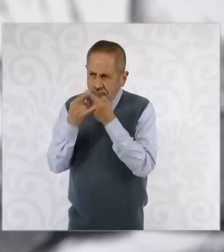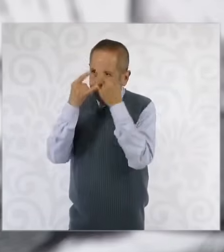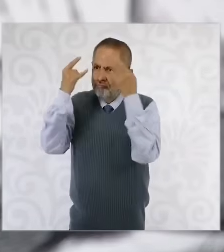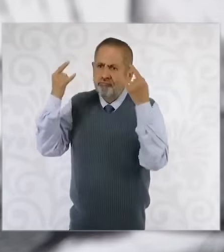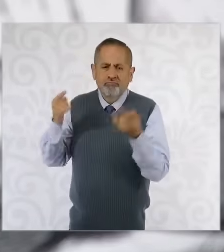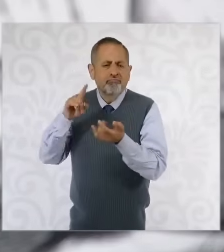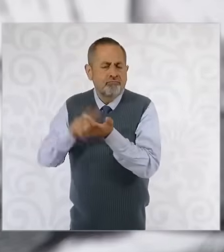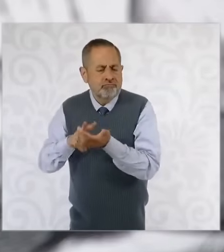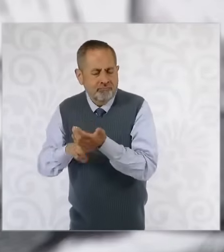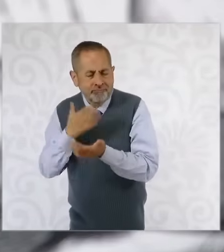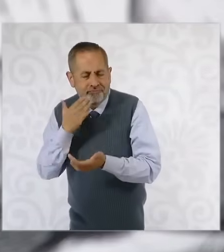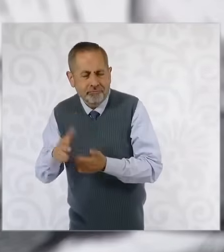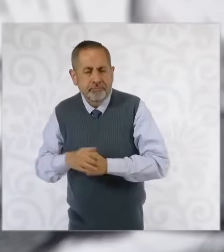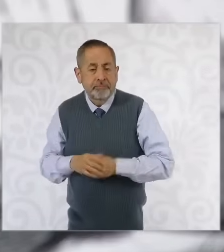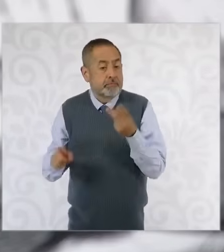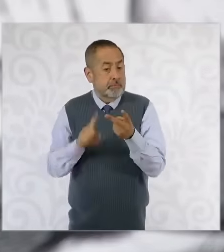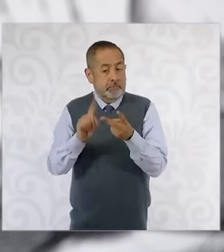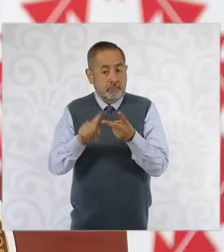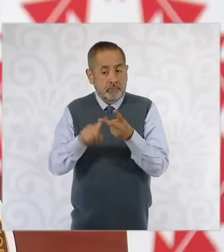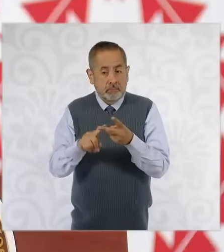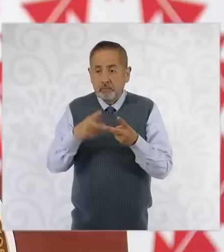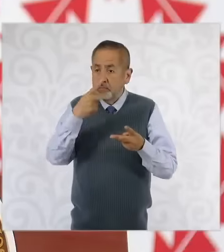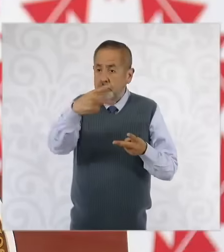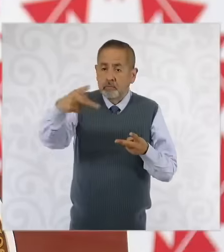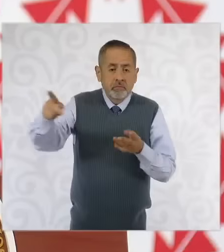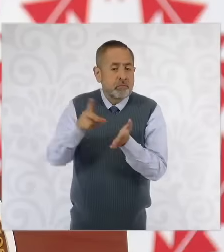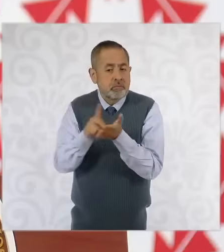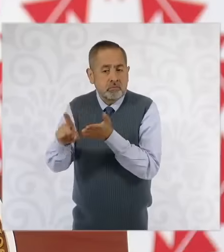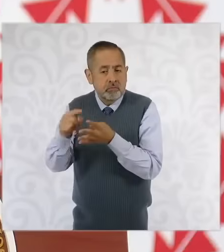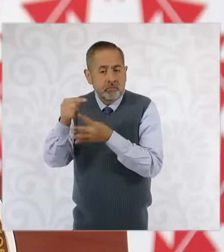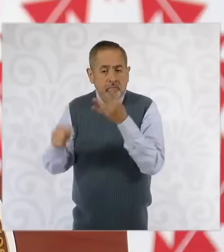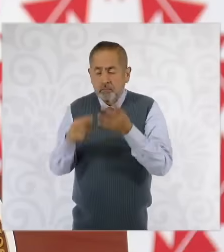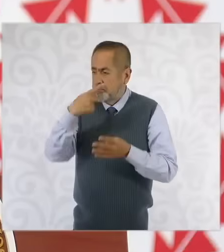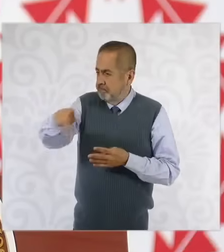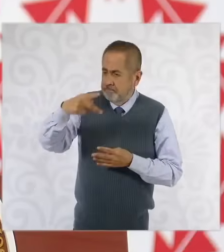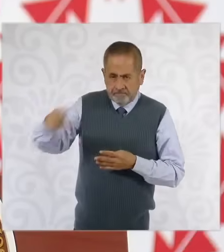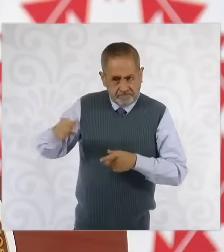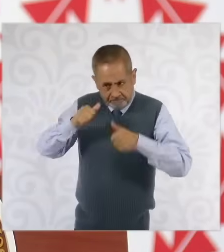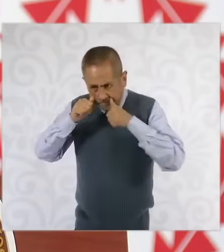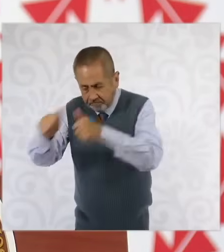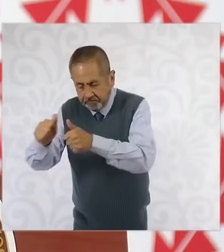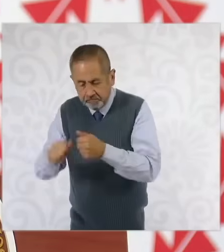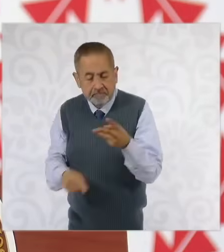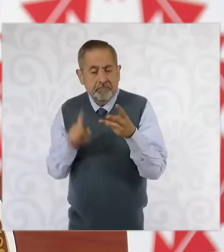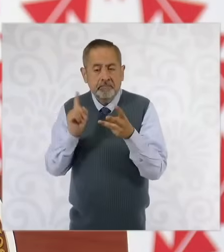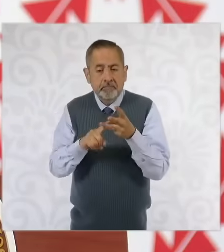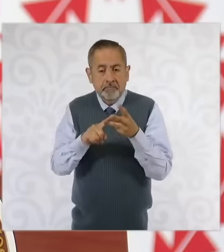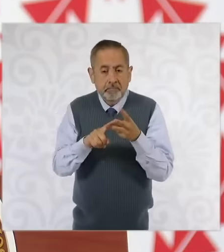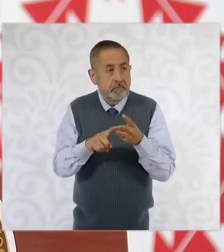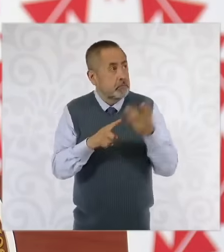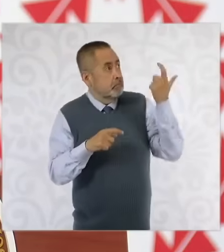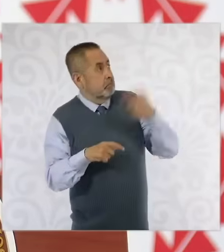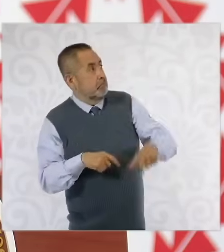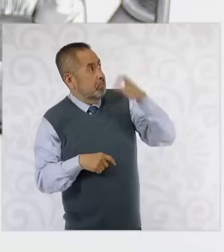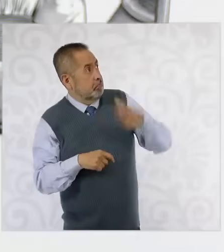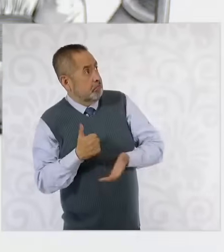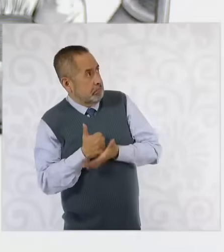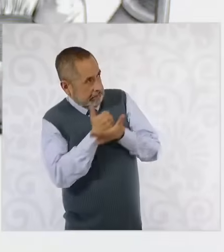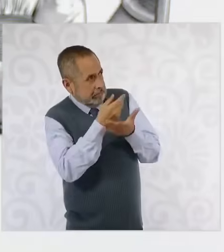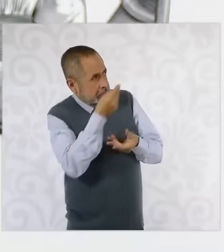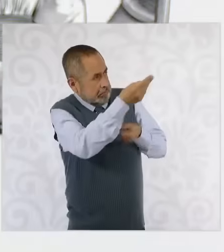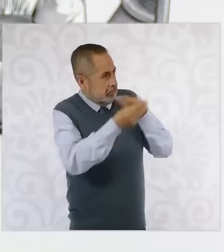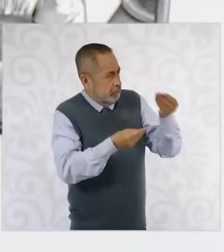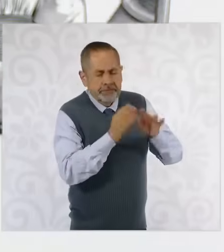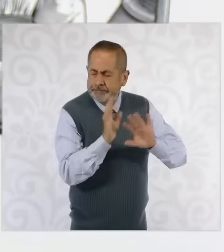México tercero en vez de rescatar a los de arriba destinar los recursos al pueblo por